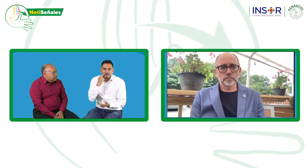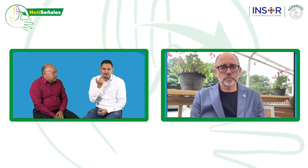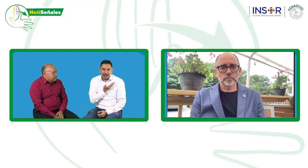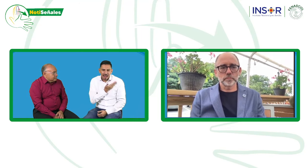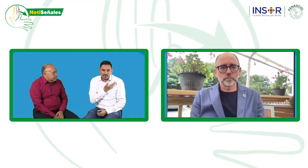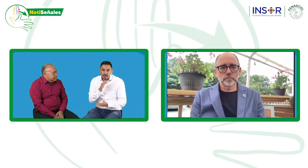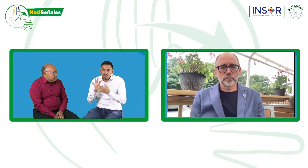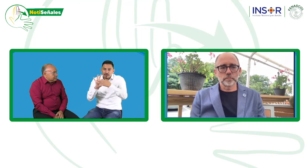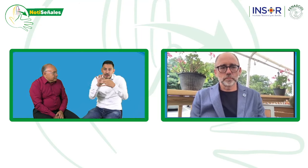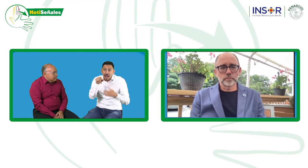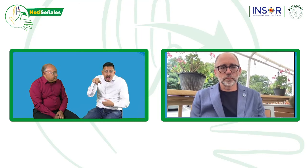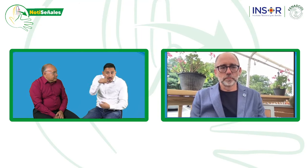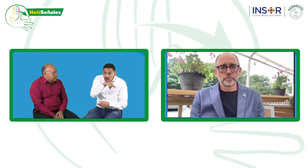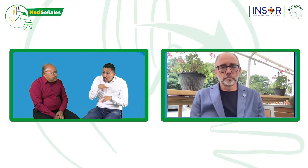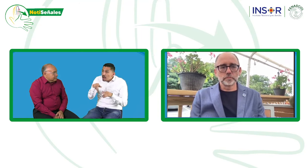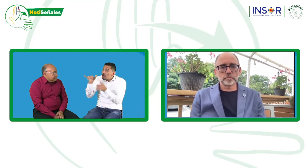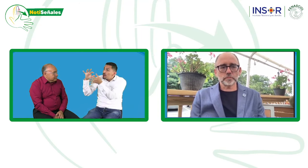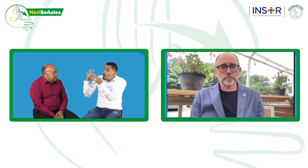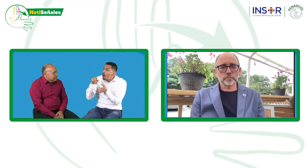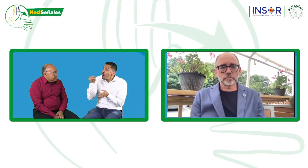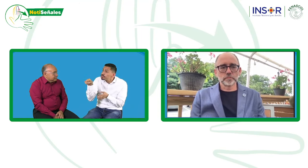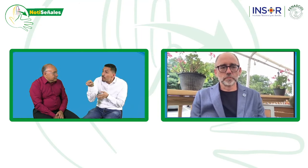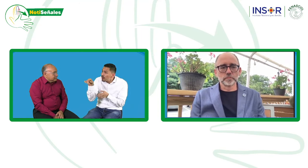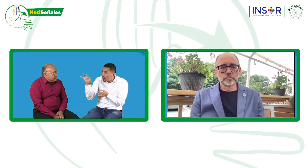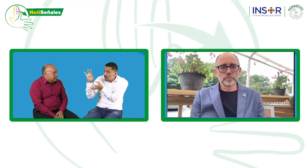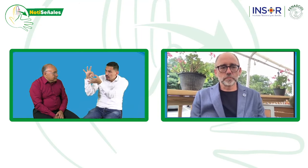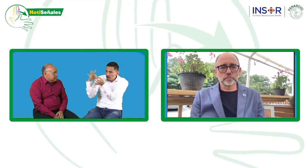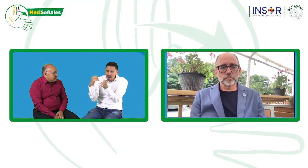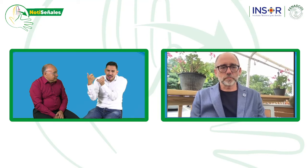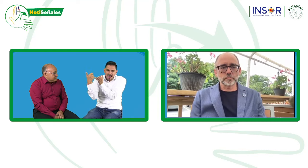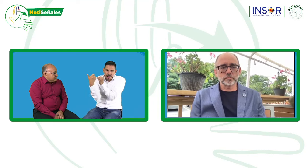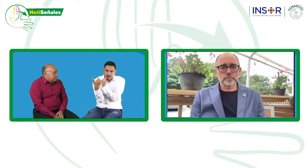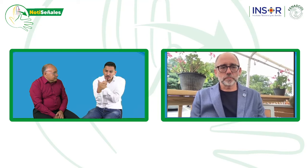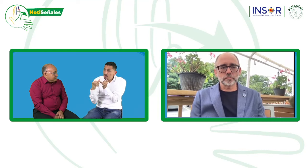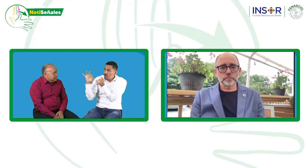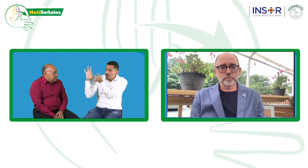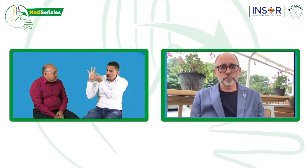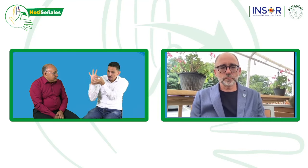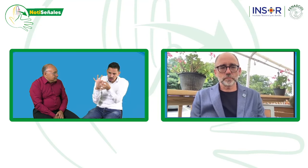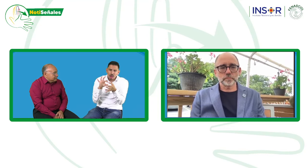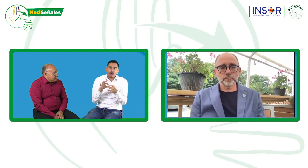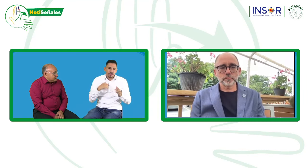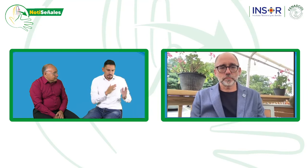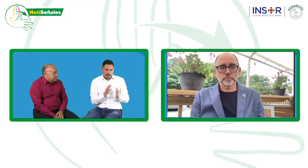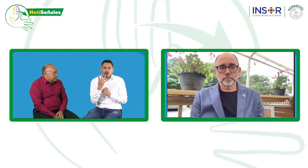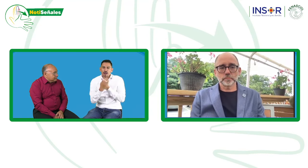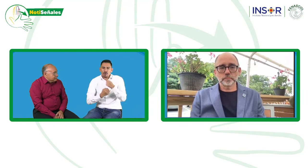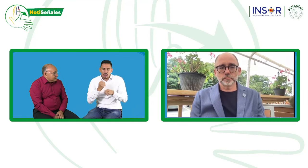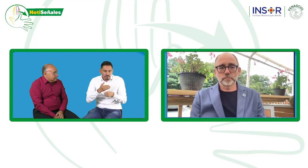jóvenes, en esas trayectorias completas que queremos lograr y también con los padres de